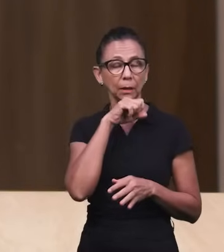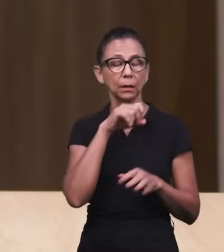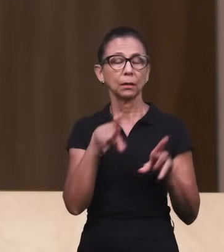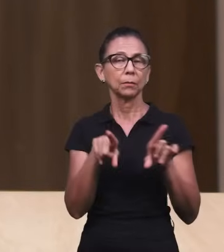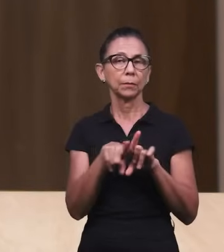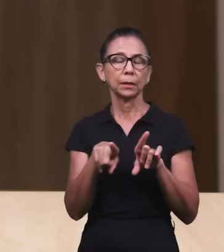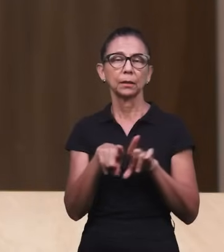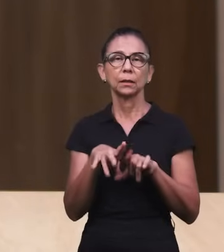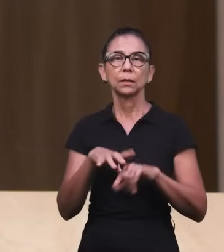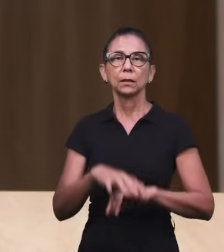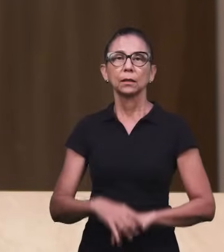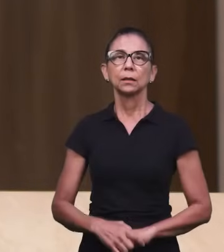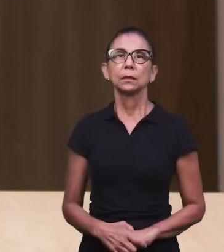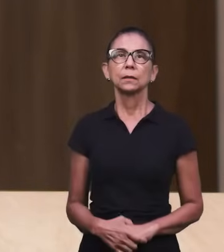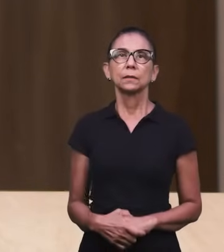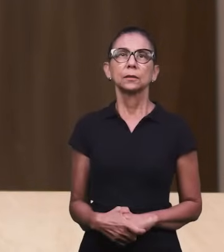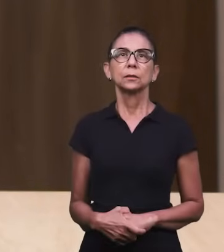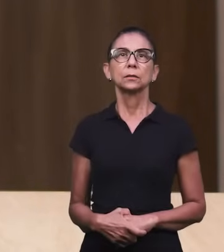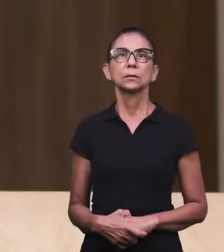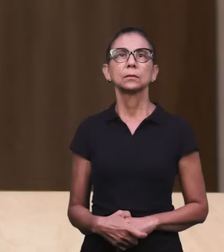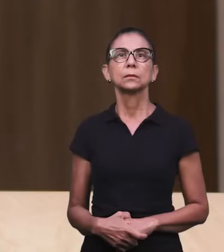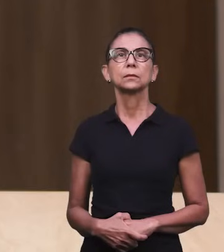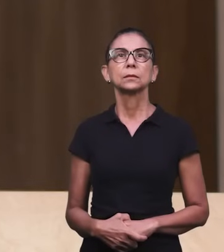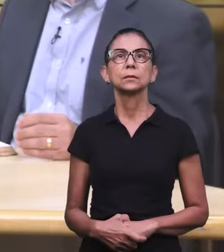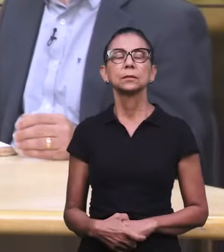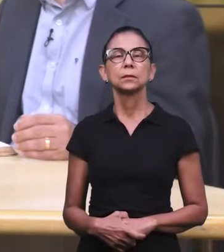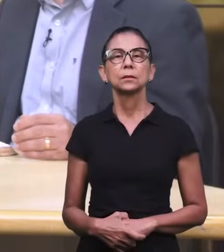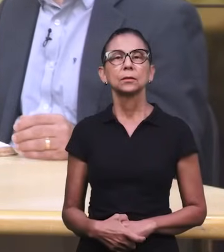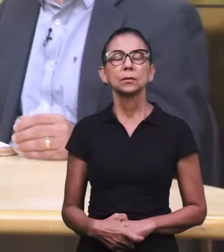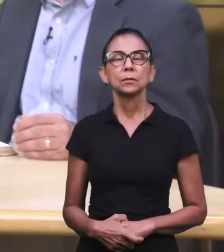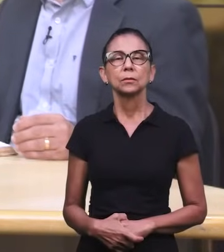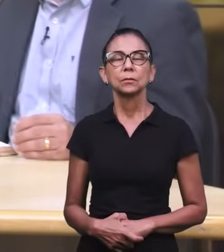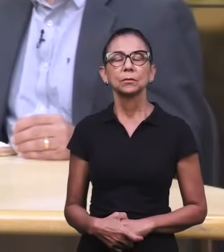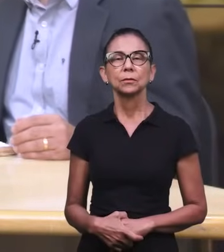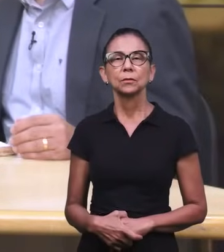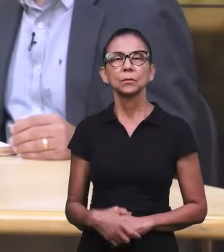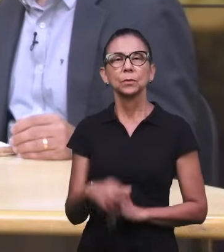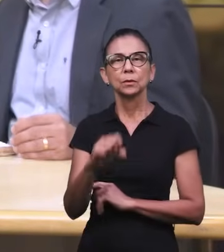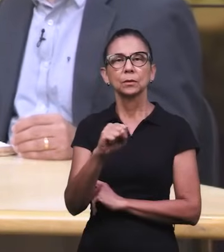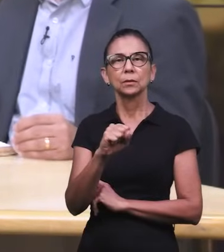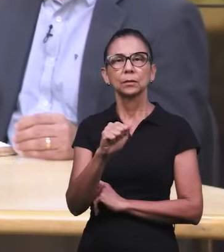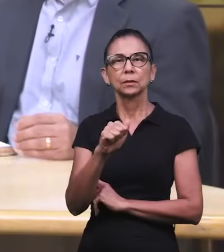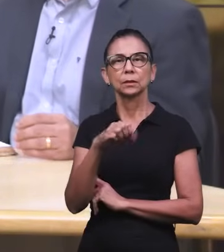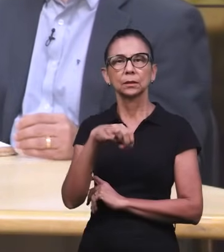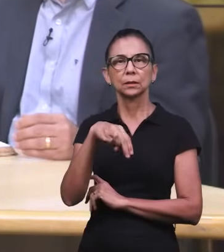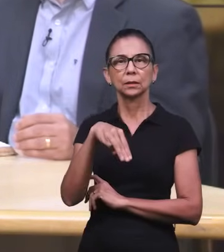aqui uma uma figura conhecida nossa né Samuel já ouviu falar em Samuel Samuel já ouviram falar em